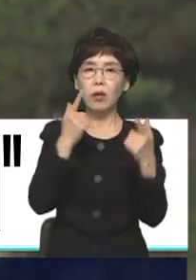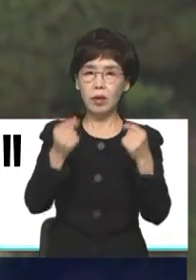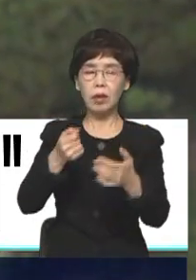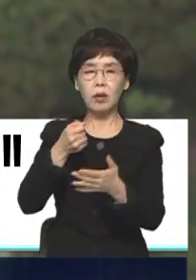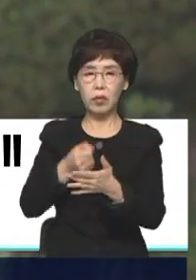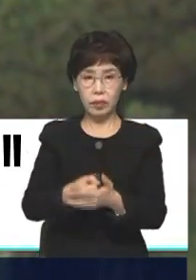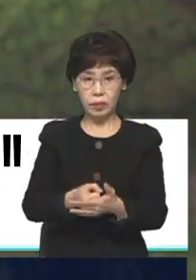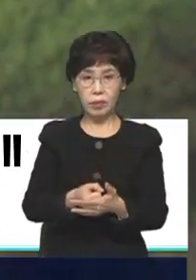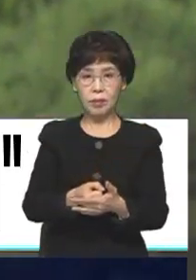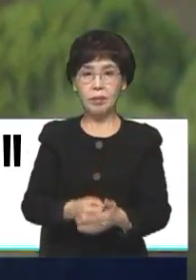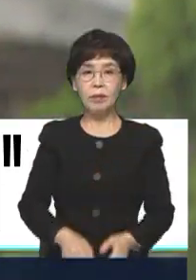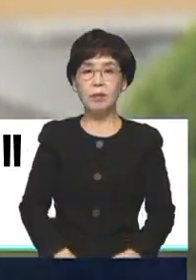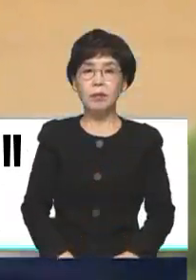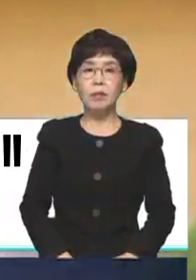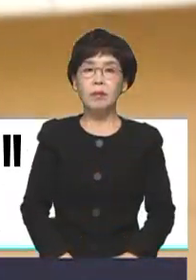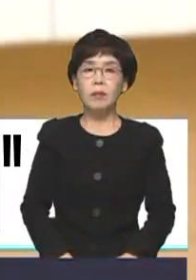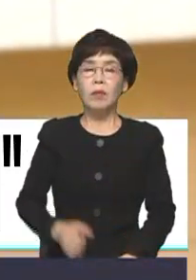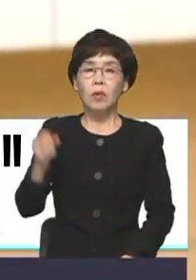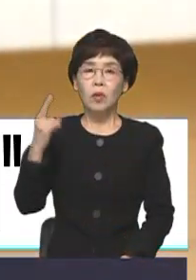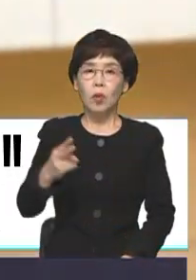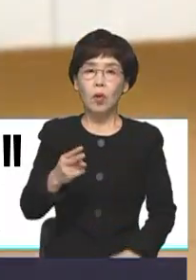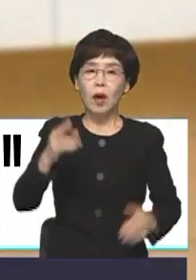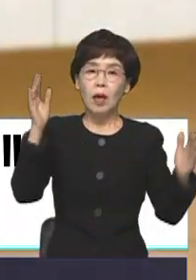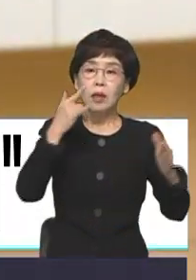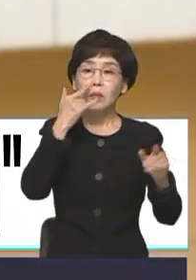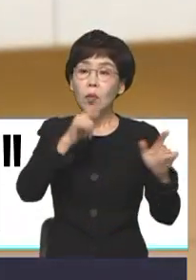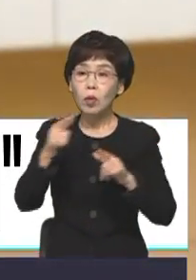살인했습니다. 또 학부모들의 지속적인 괴롭힘이나 폭언,